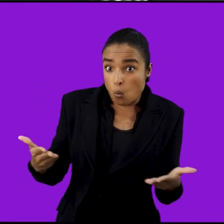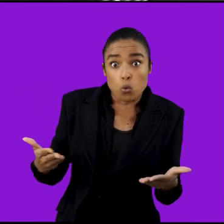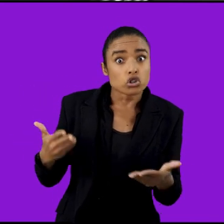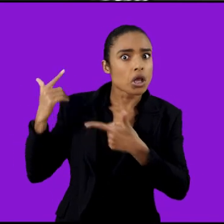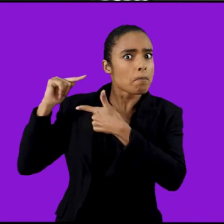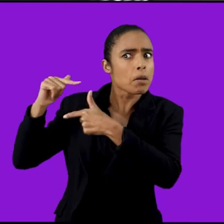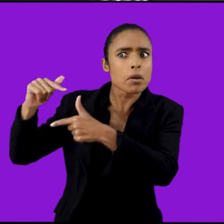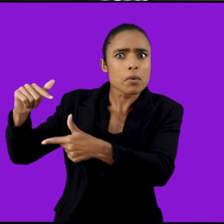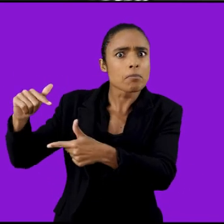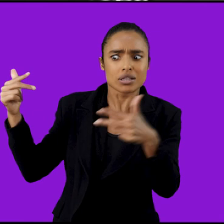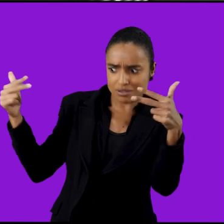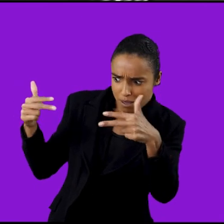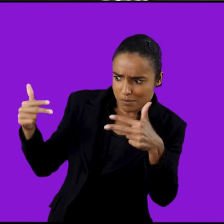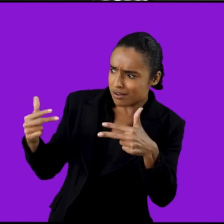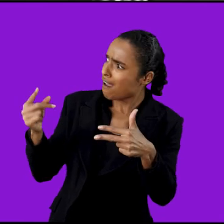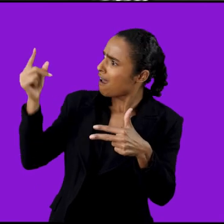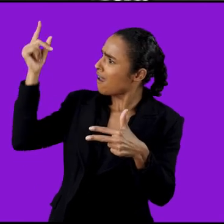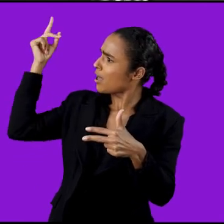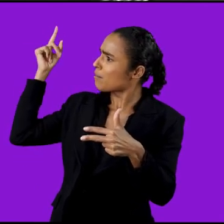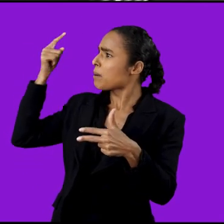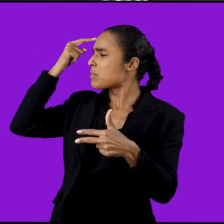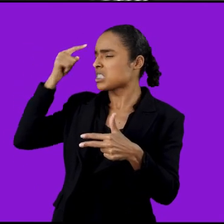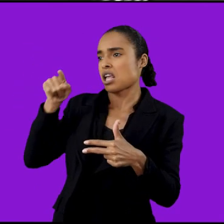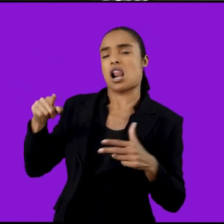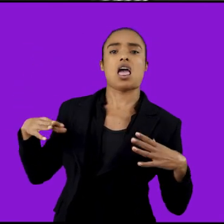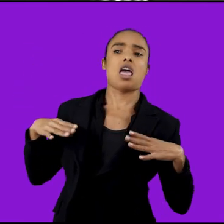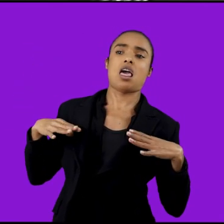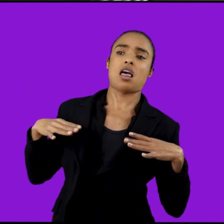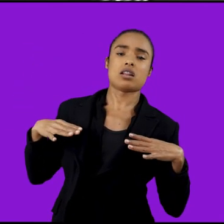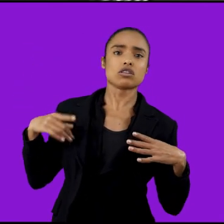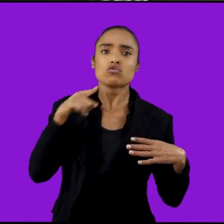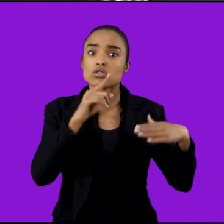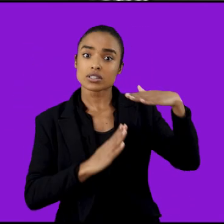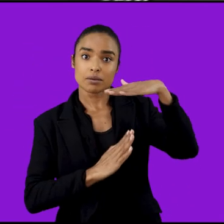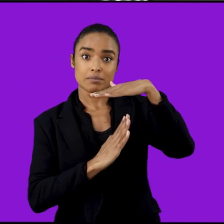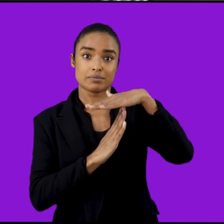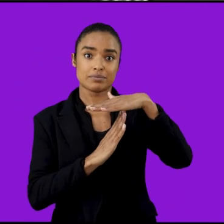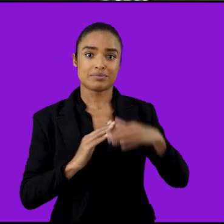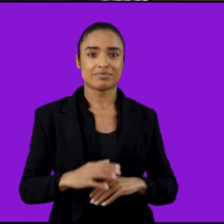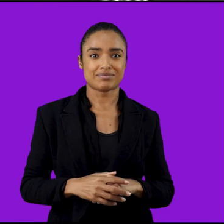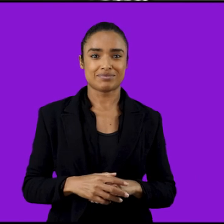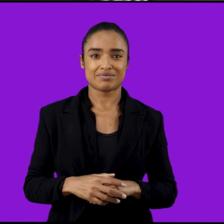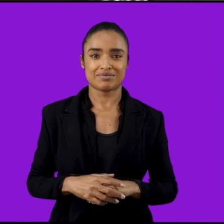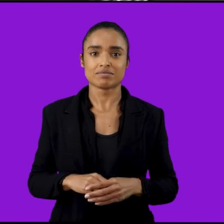né? Mas naquela época ainda tinha esse conflito. Você falou da pausa de novo ali. Eu queria.